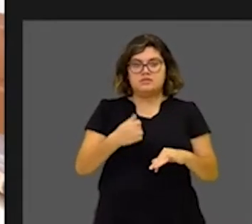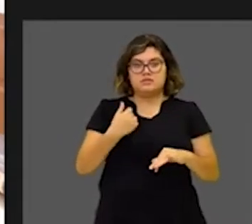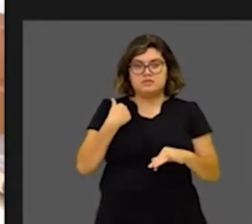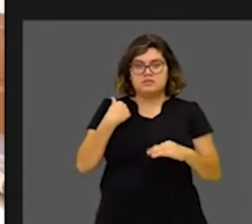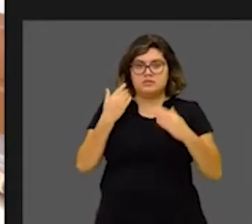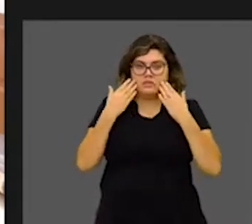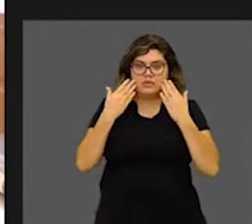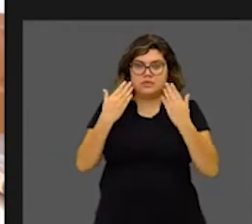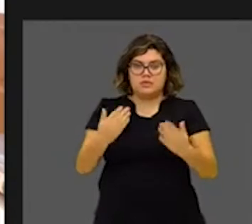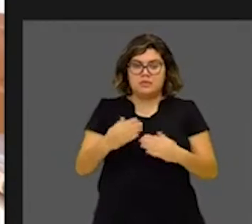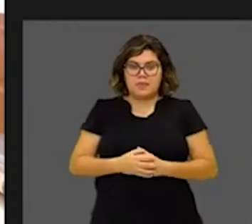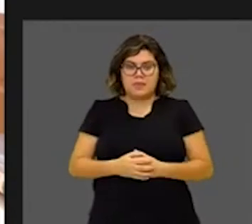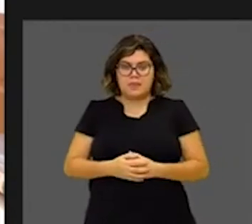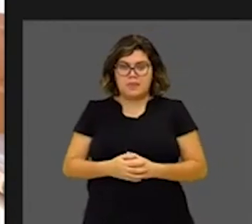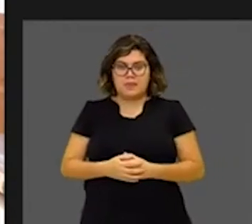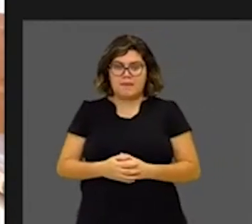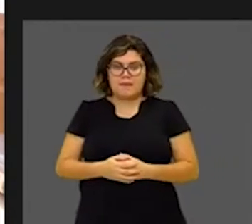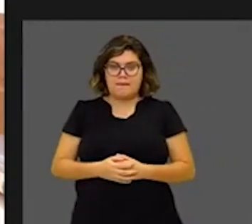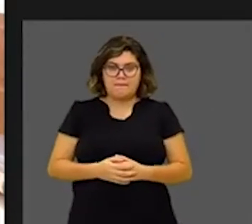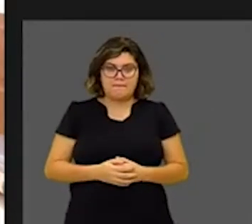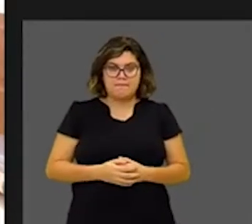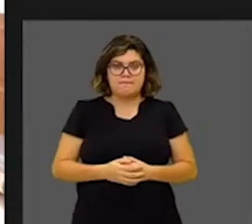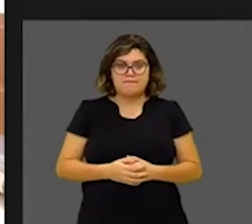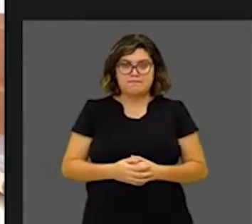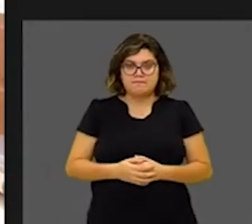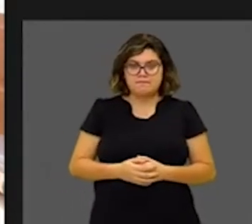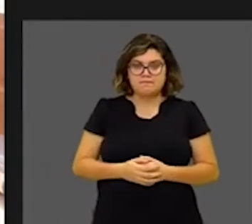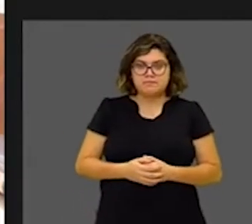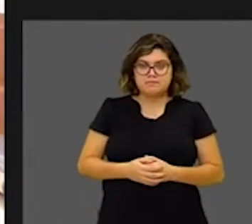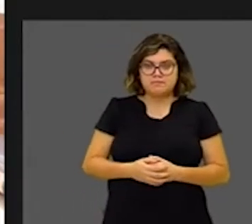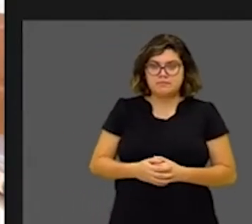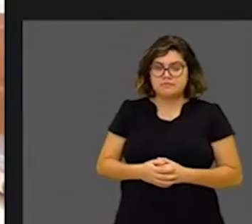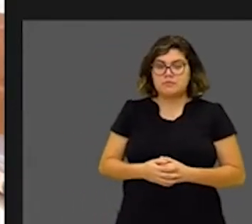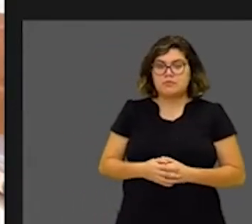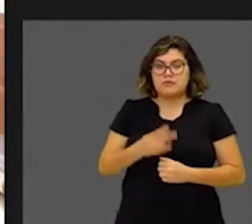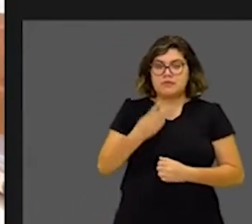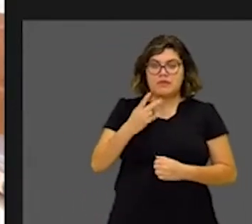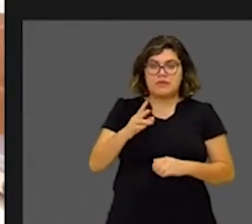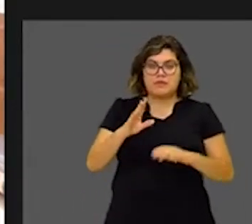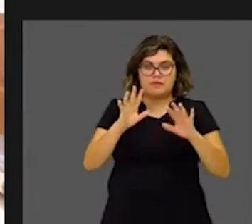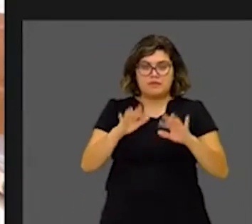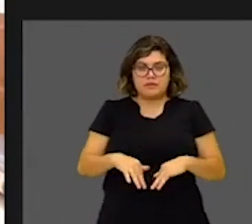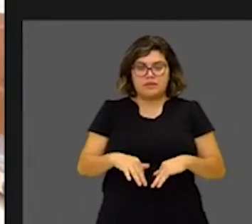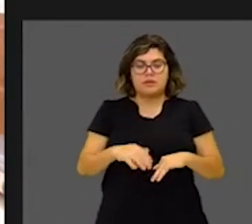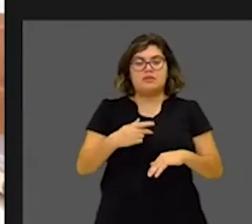na minha fala final e você mais breve do que eu tinha previsto para que a gente não prejudique o